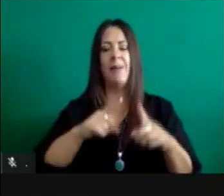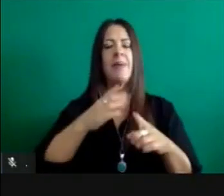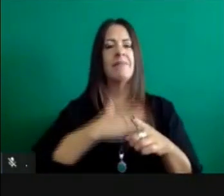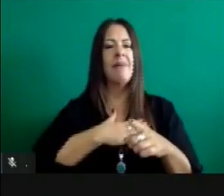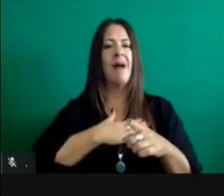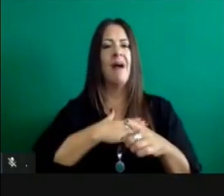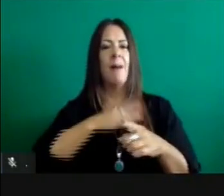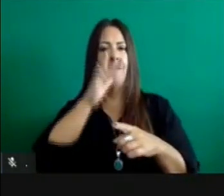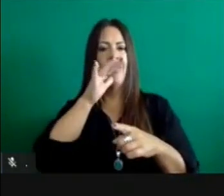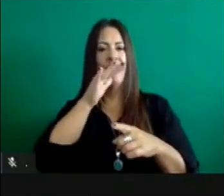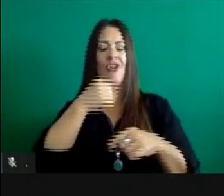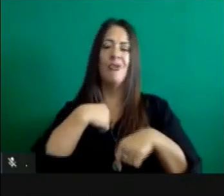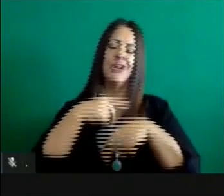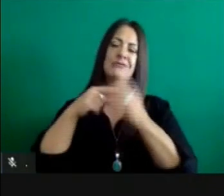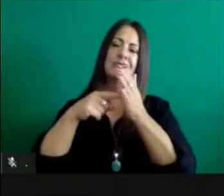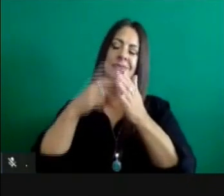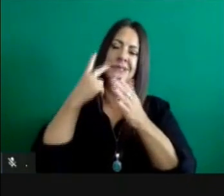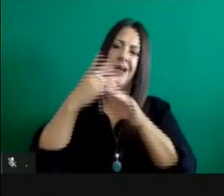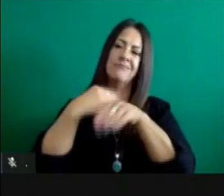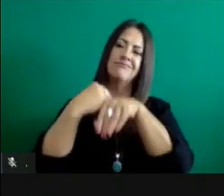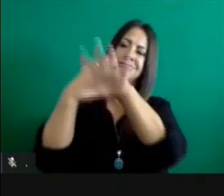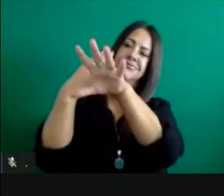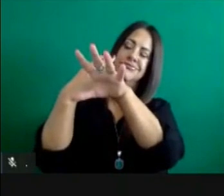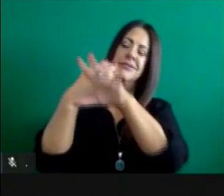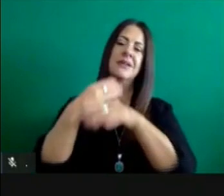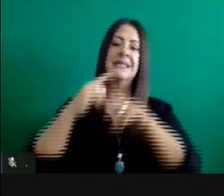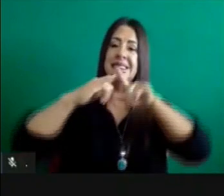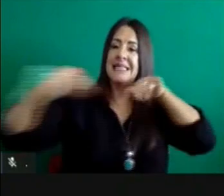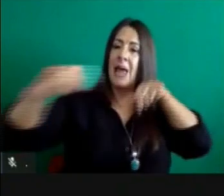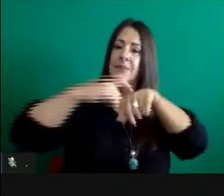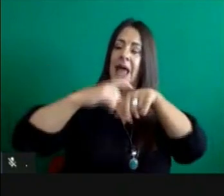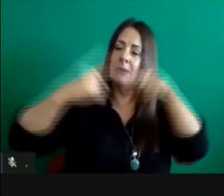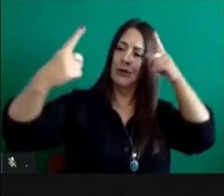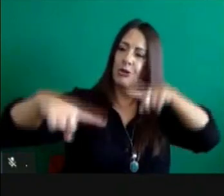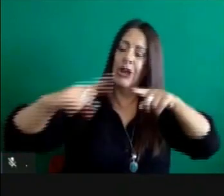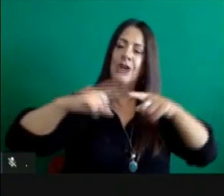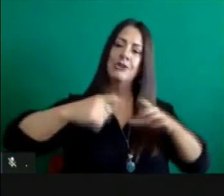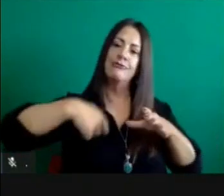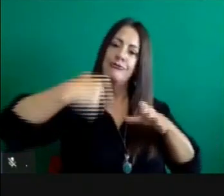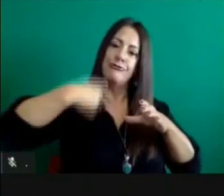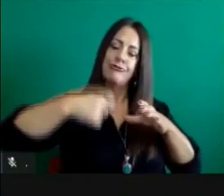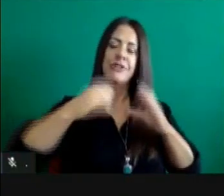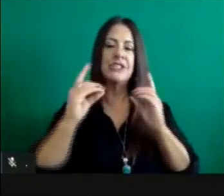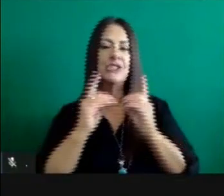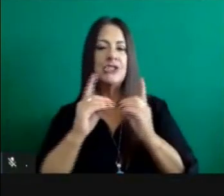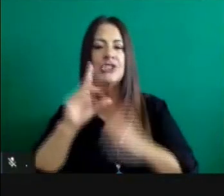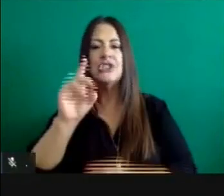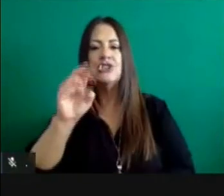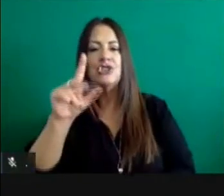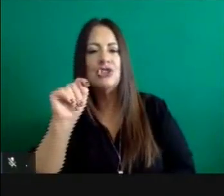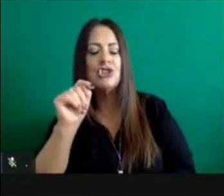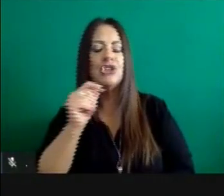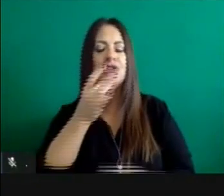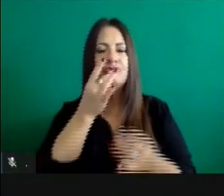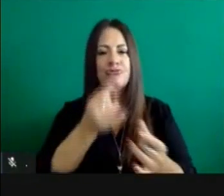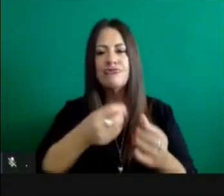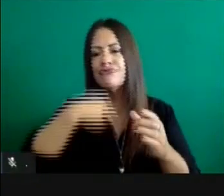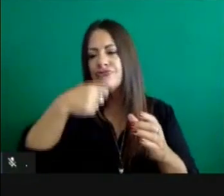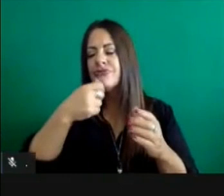THIS OVER OUR THANKSGIVING. I KNOW I DID PRETTY WELL MY MOM ON ZOOM, WATCHING FOR MUCH OF THE DAY. THEN, HUNG OUT WITH THE KIDS, ENJOYING DESSERT AS WELL WITH